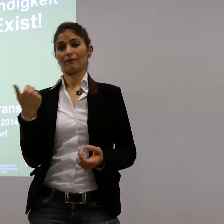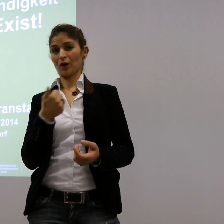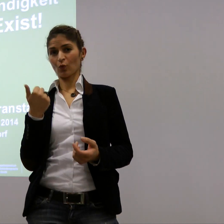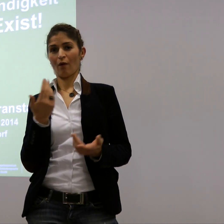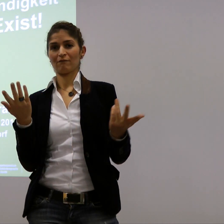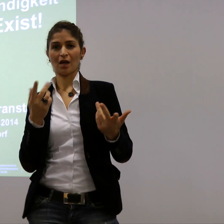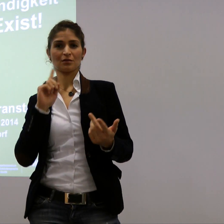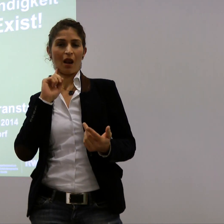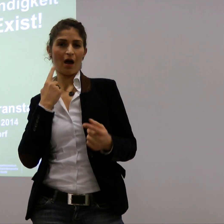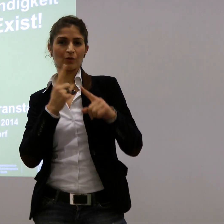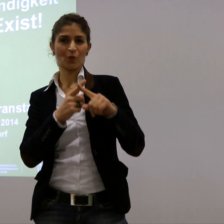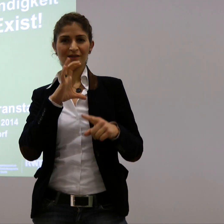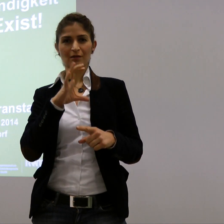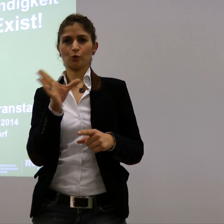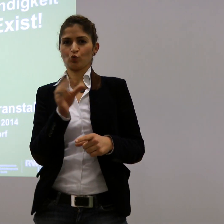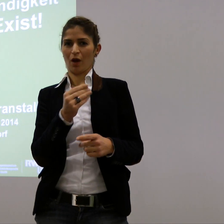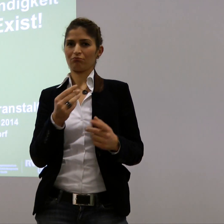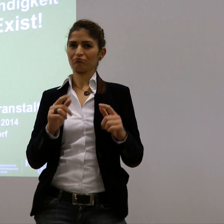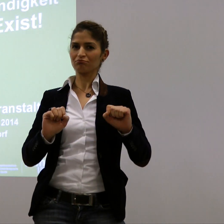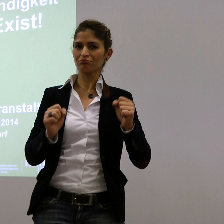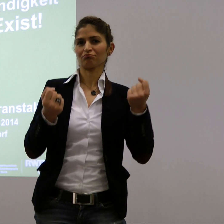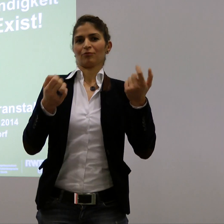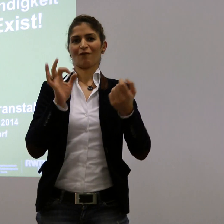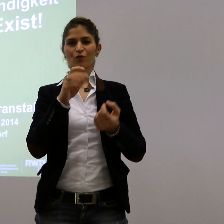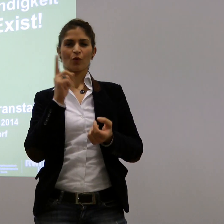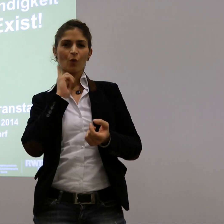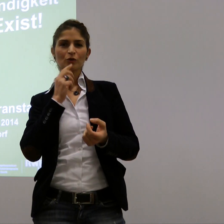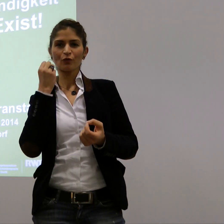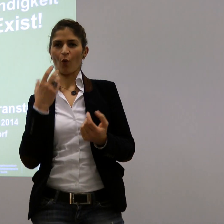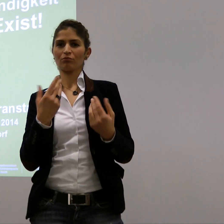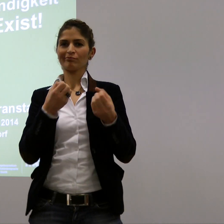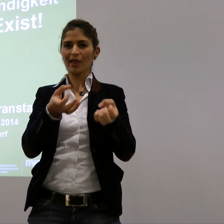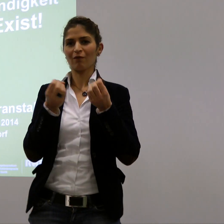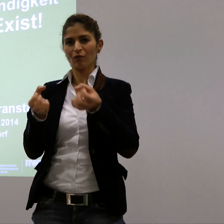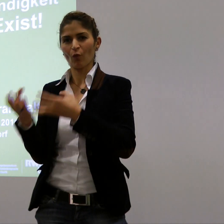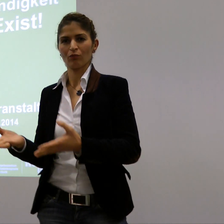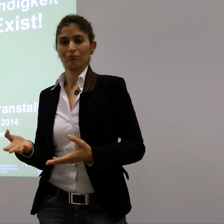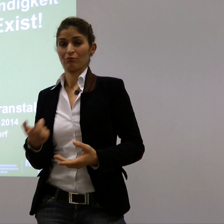Ich finde es ganz toll, dass Lars und Christine sich für gehörlose und schwerhörige Menschen engagieren und ausführlich informiert haben.